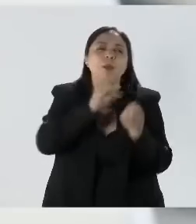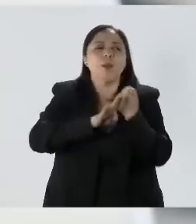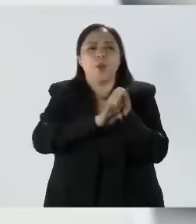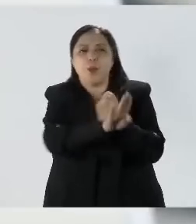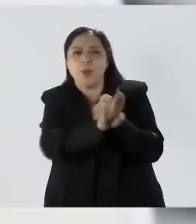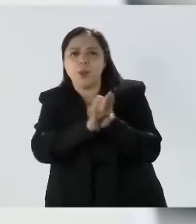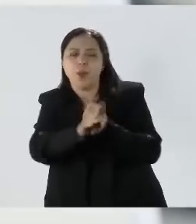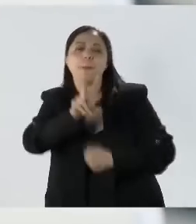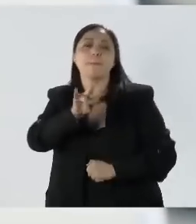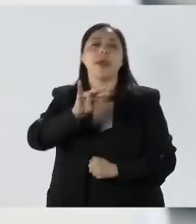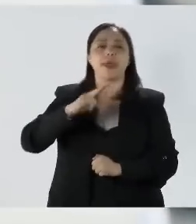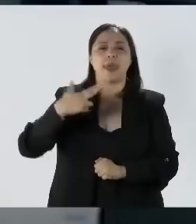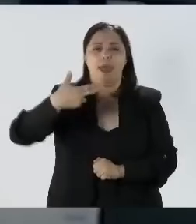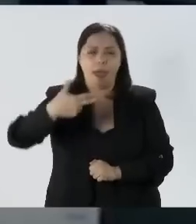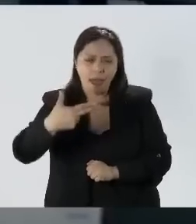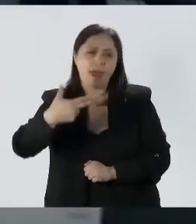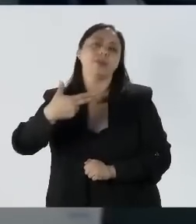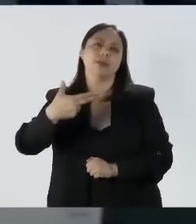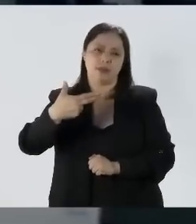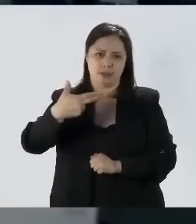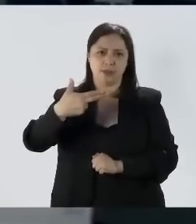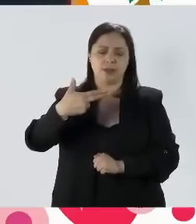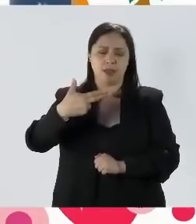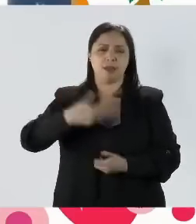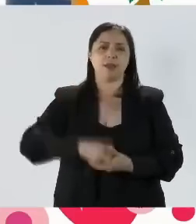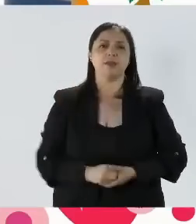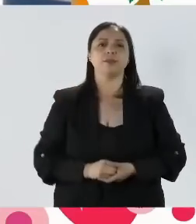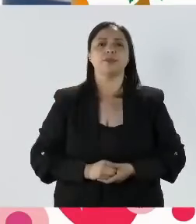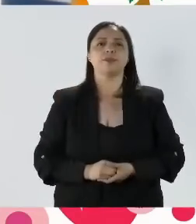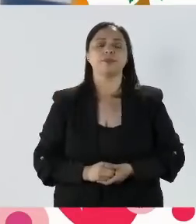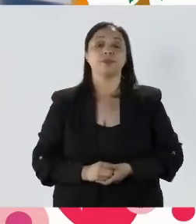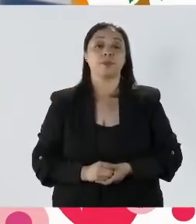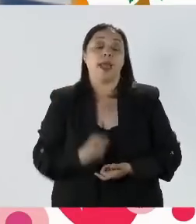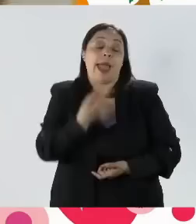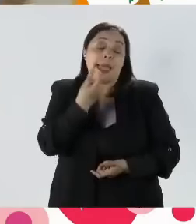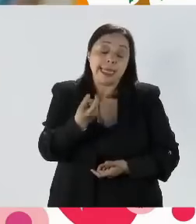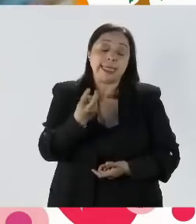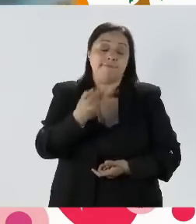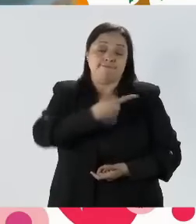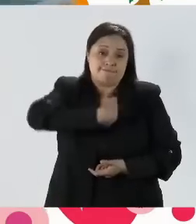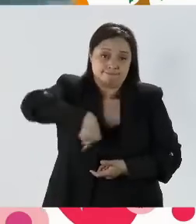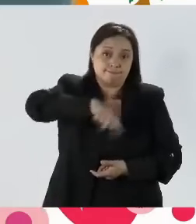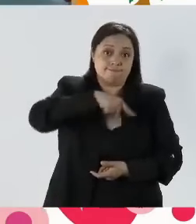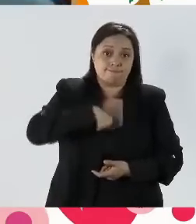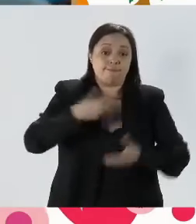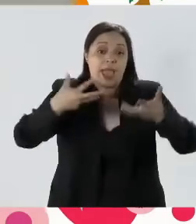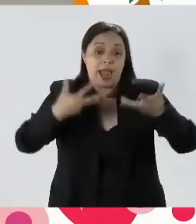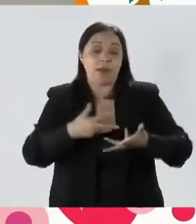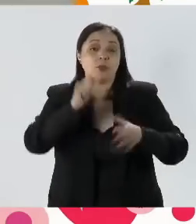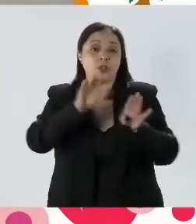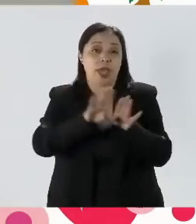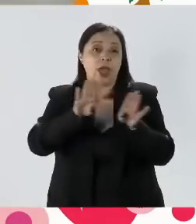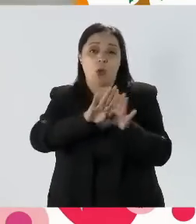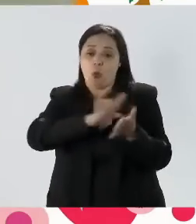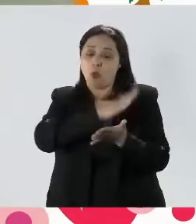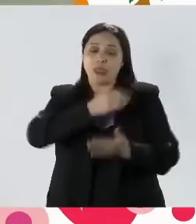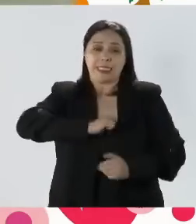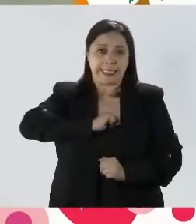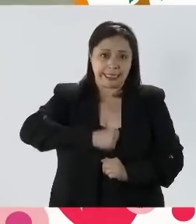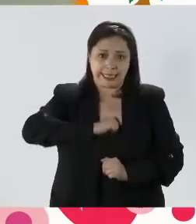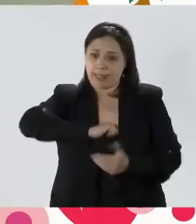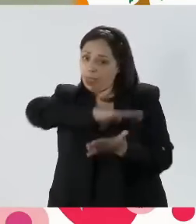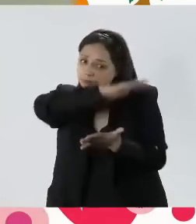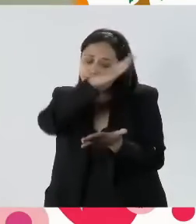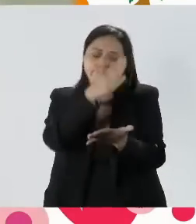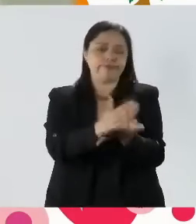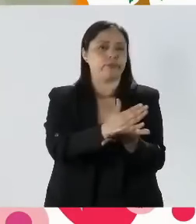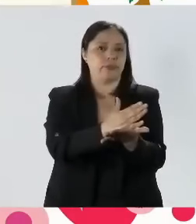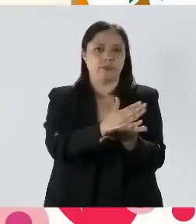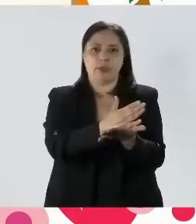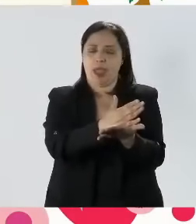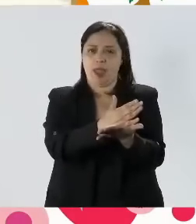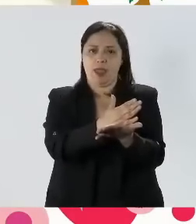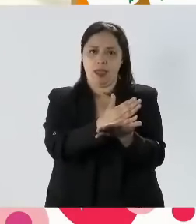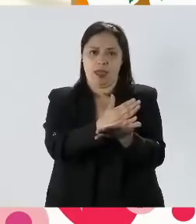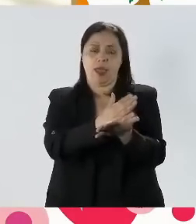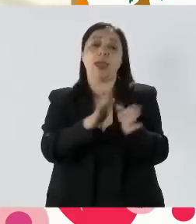bh Y tenemos la gran tarea de erradicar el sida y evitar muertes por causas de